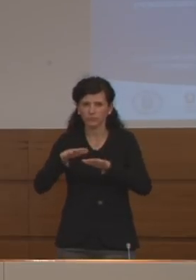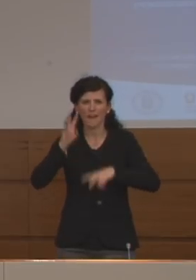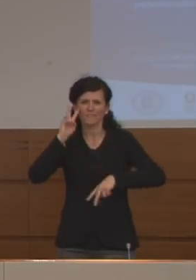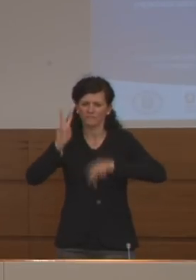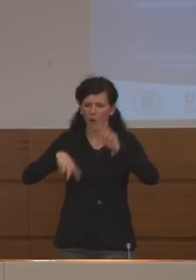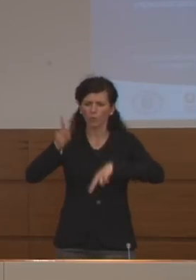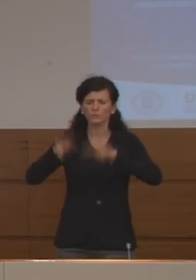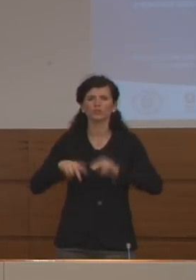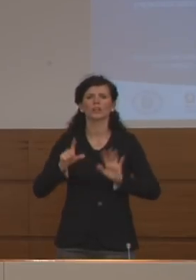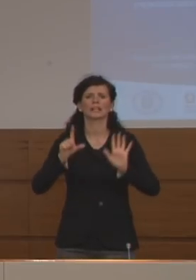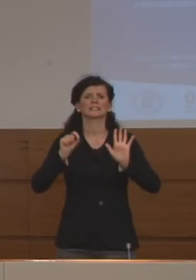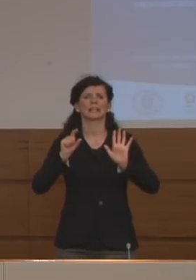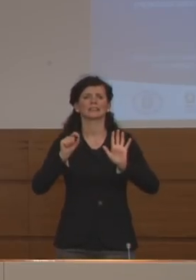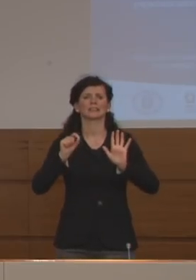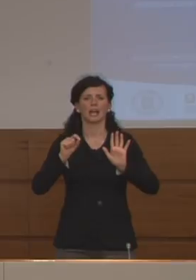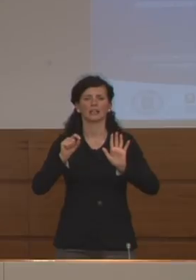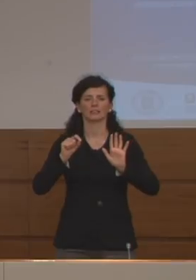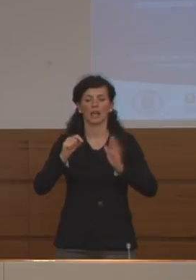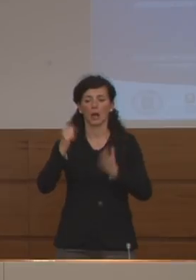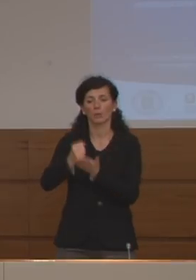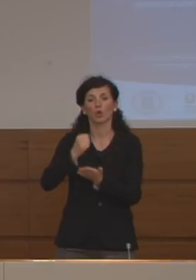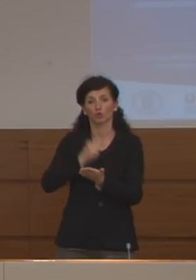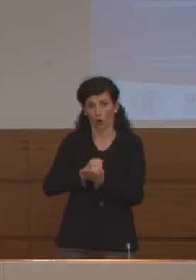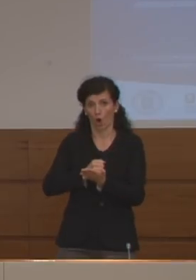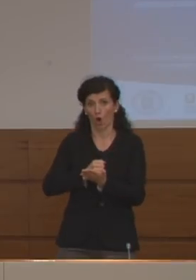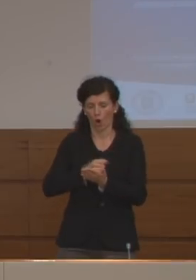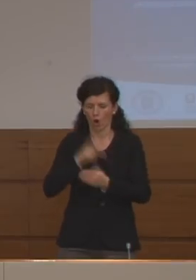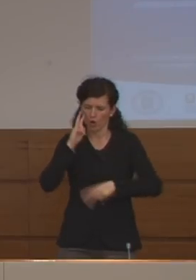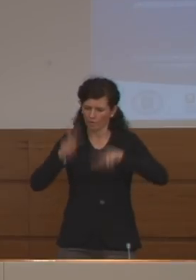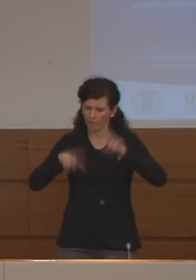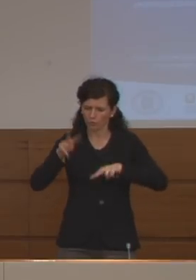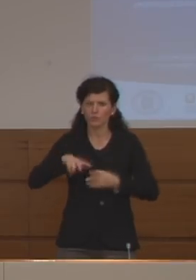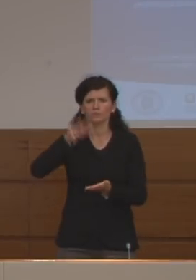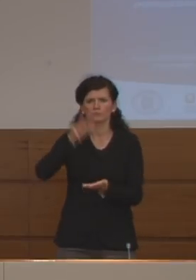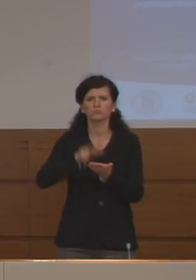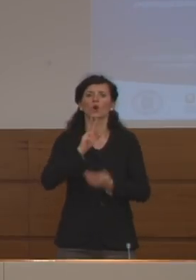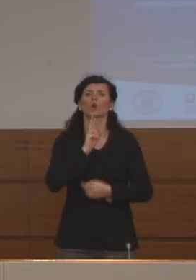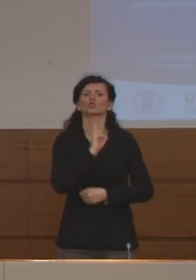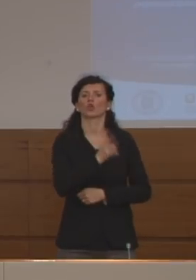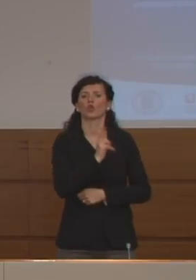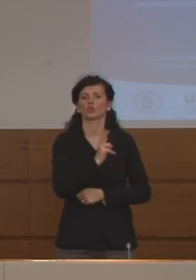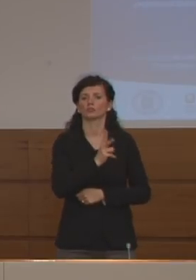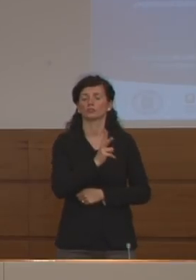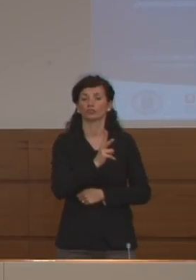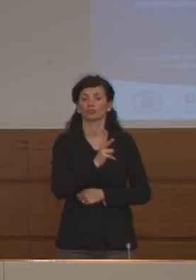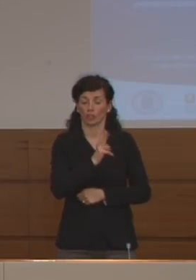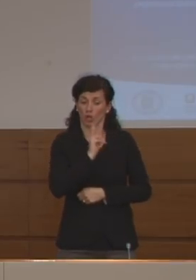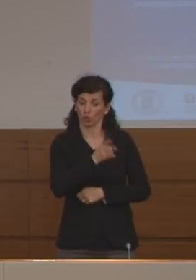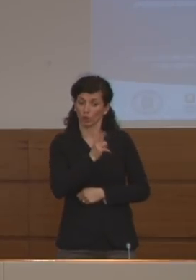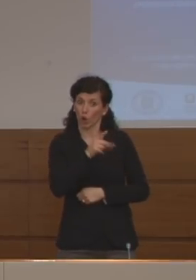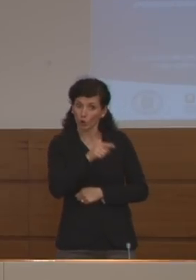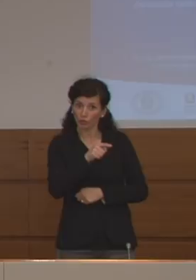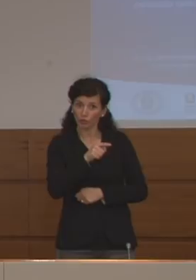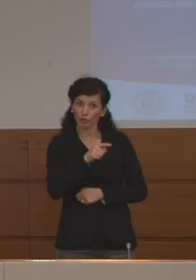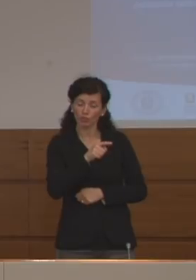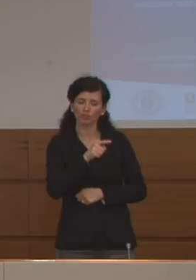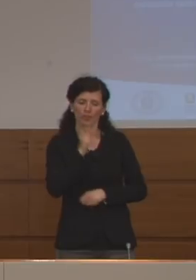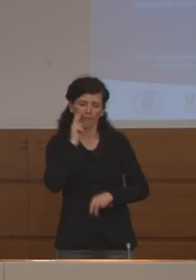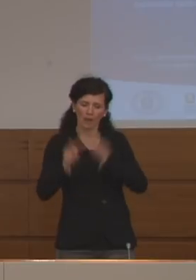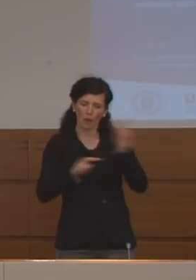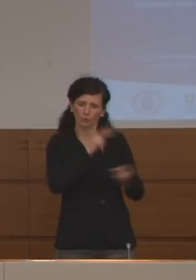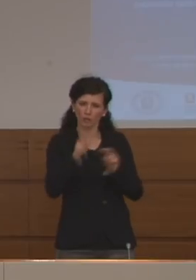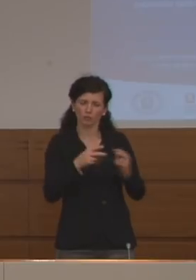ne ha approvati 12, quindi ben 12 sono gli studi che sono stati di fatto approvati